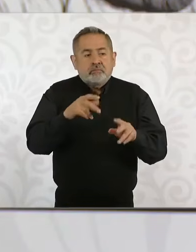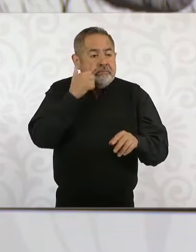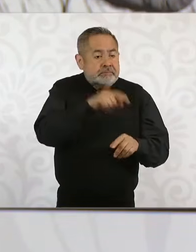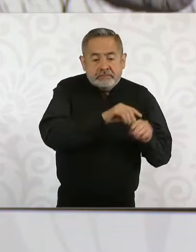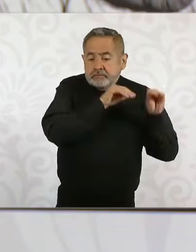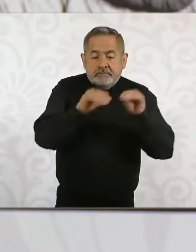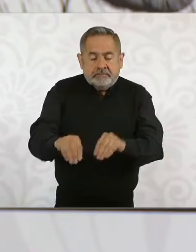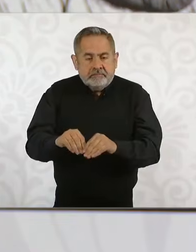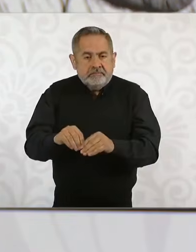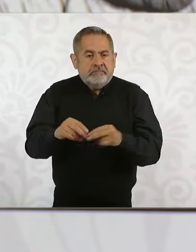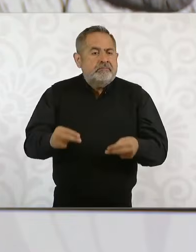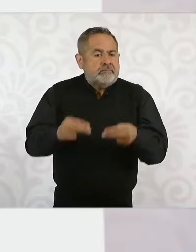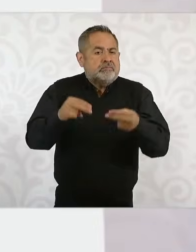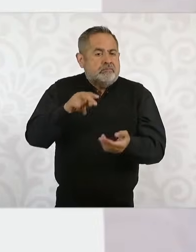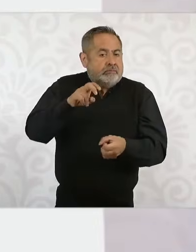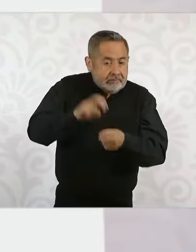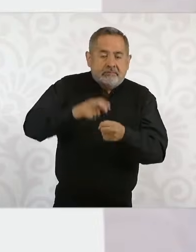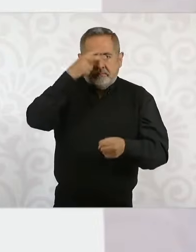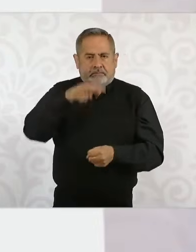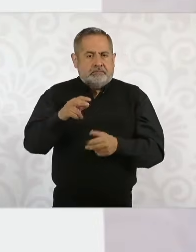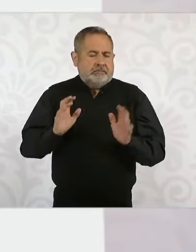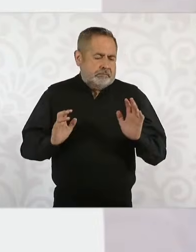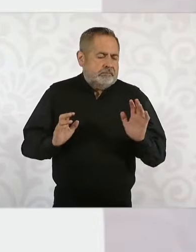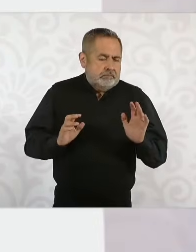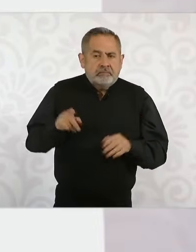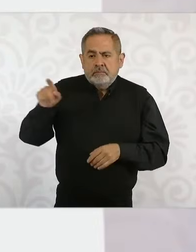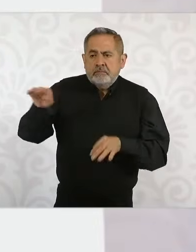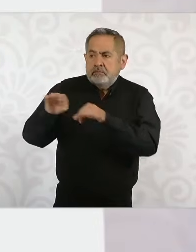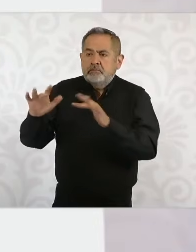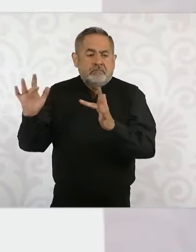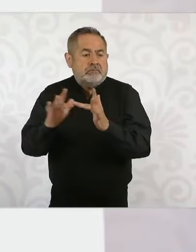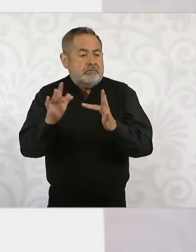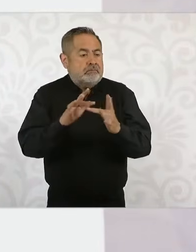incluso empresas mexicanas. Entonces están trabajando con Secretaría de Hacienda, Economía,